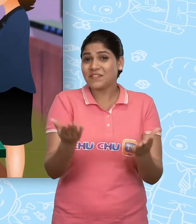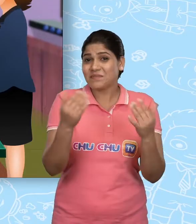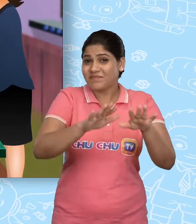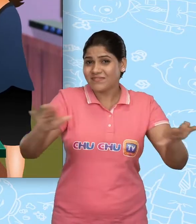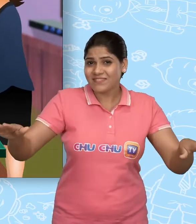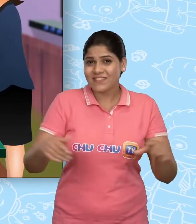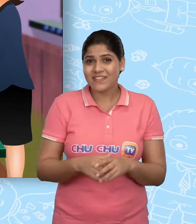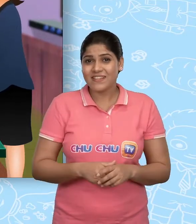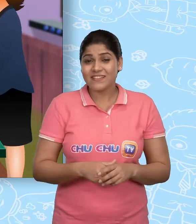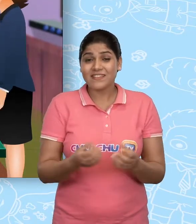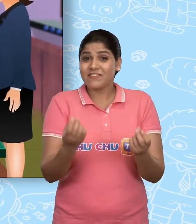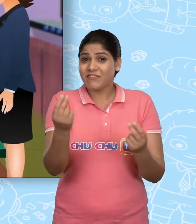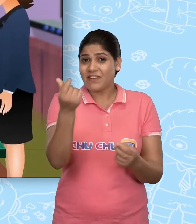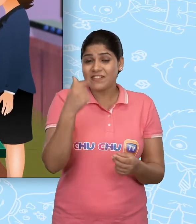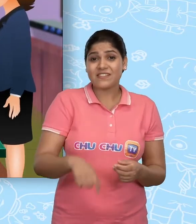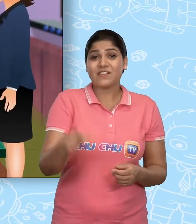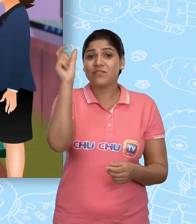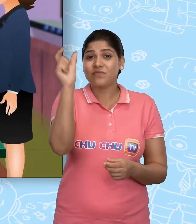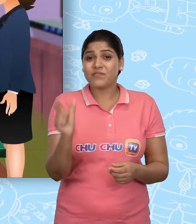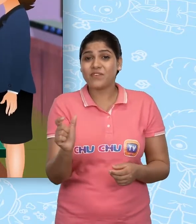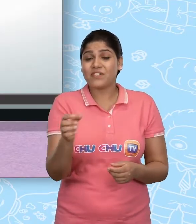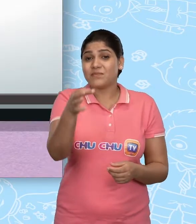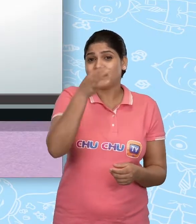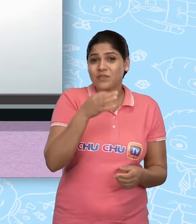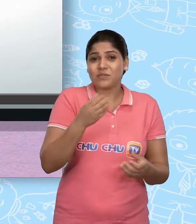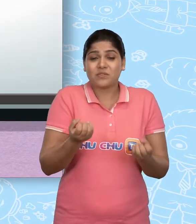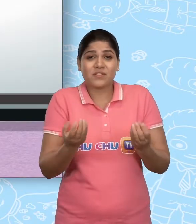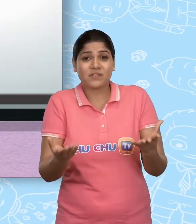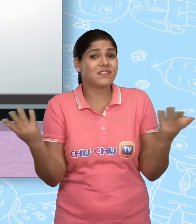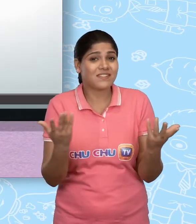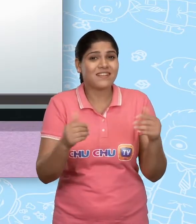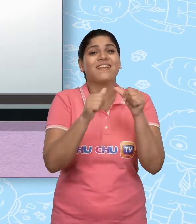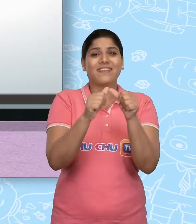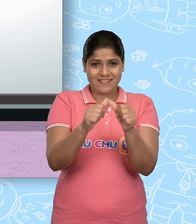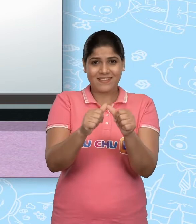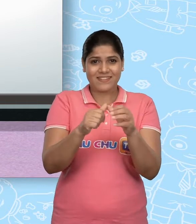चलो बच्चो जल्दी से एक और वर्ड बताओ जो शुरू होता है A से।